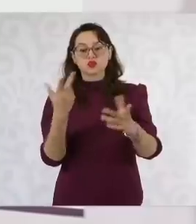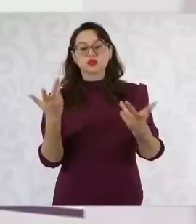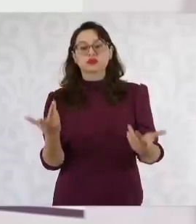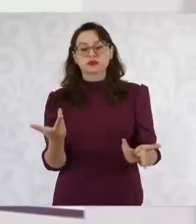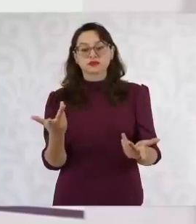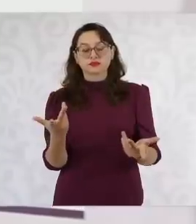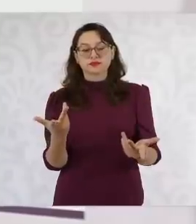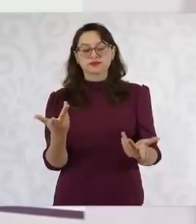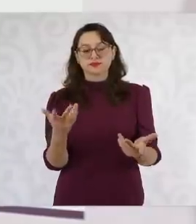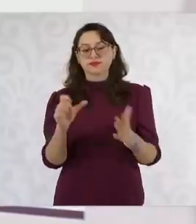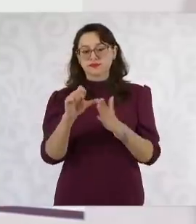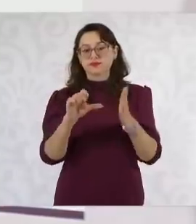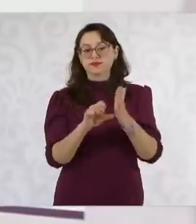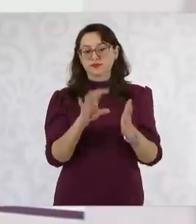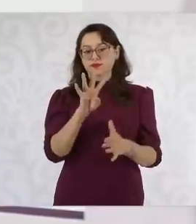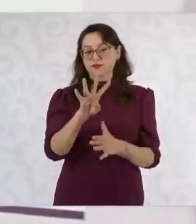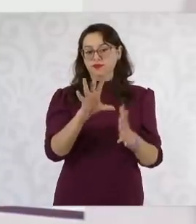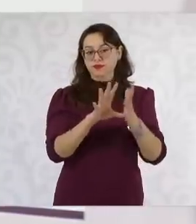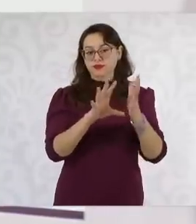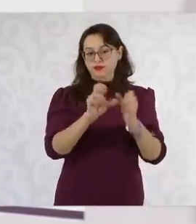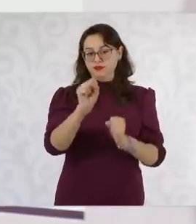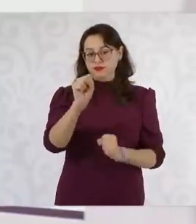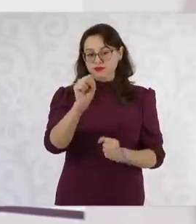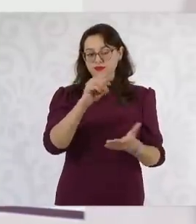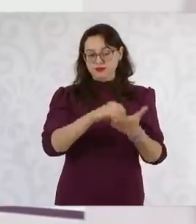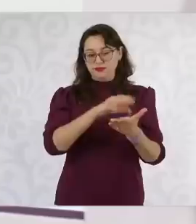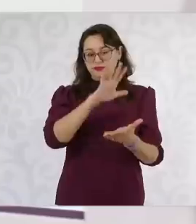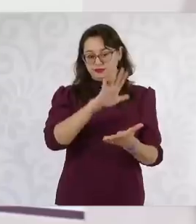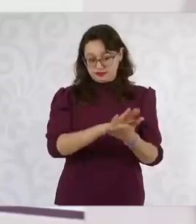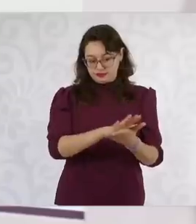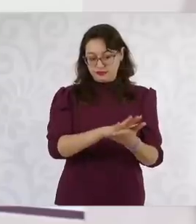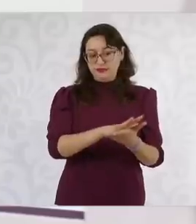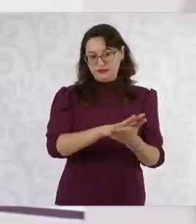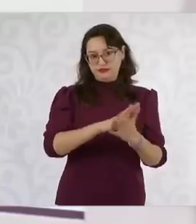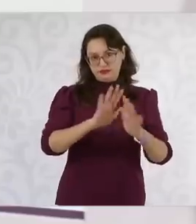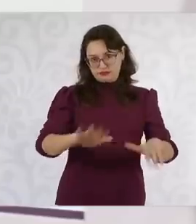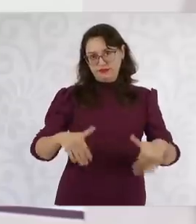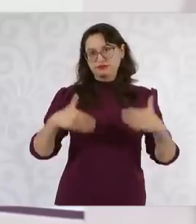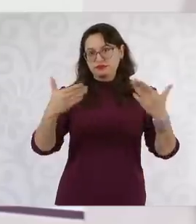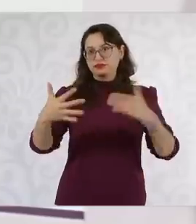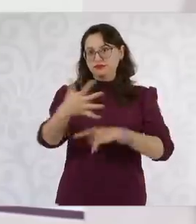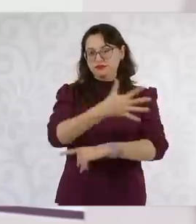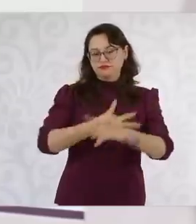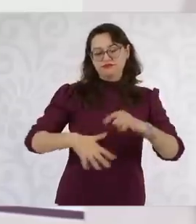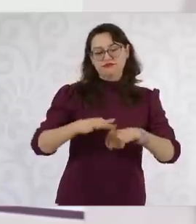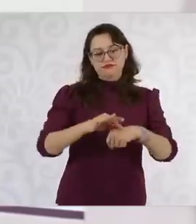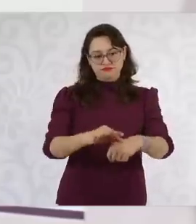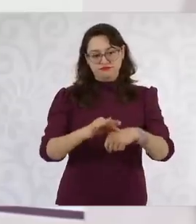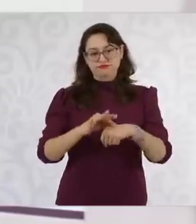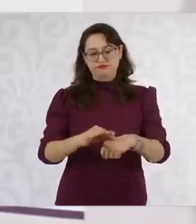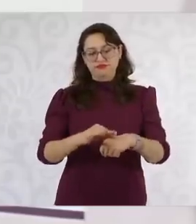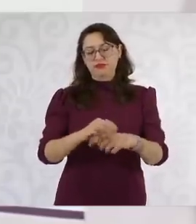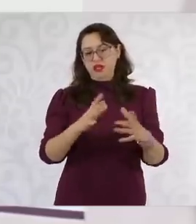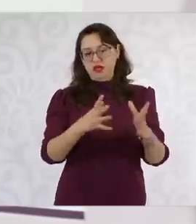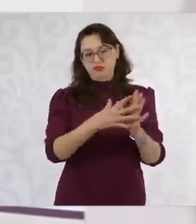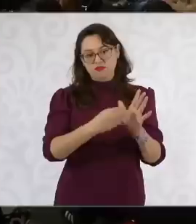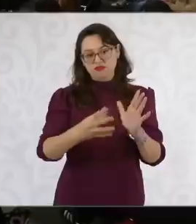19 constitucional se traduzca en una estrategia y modificaciones a leyes secundarias Okay